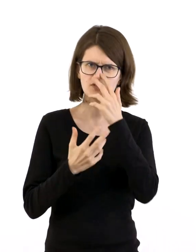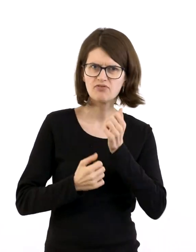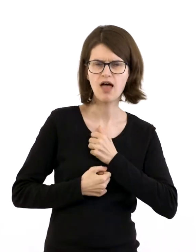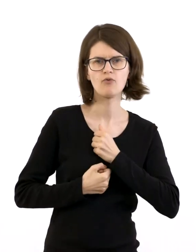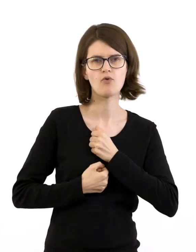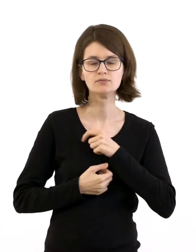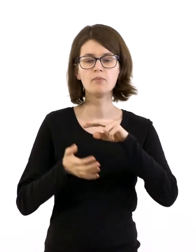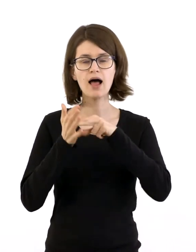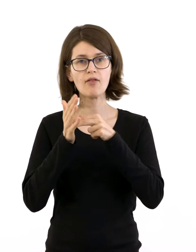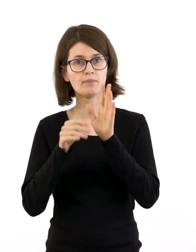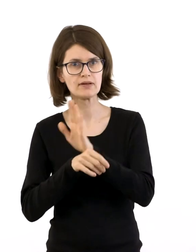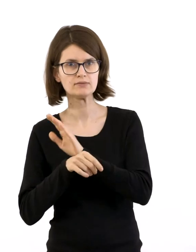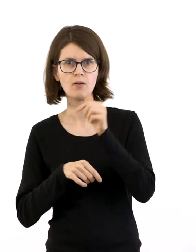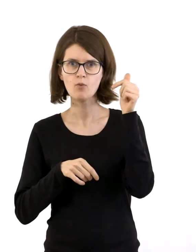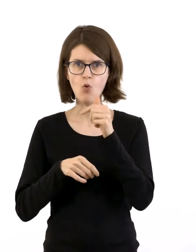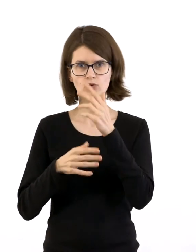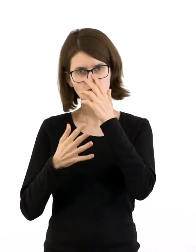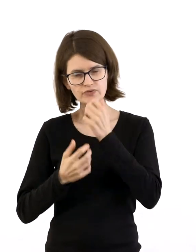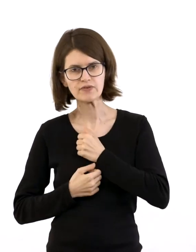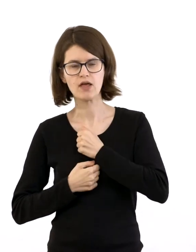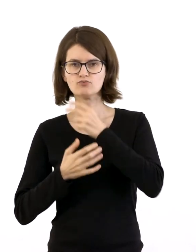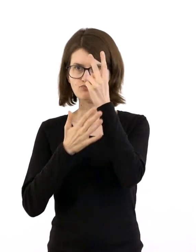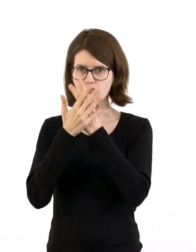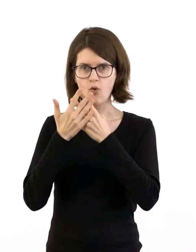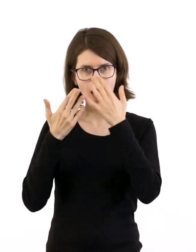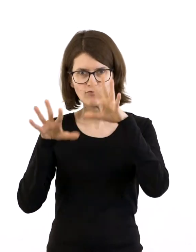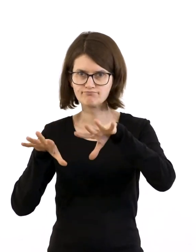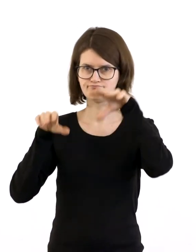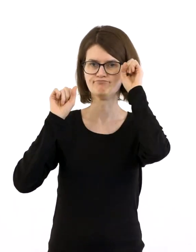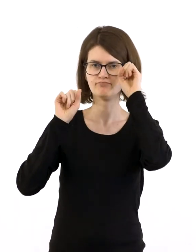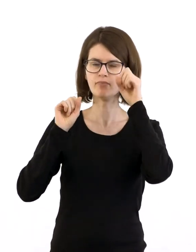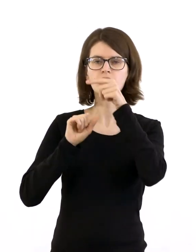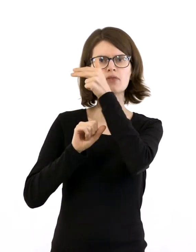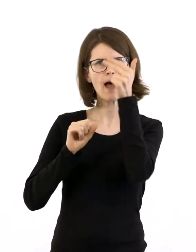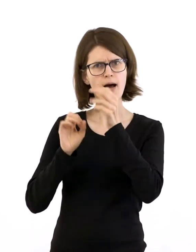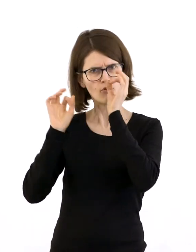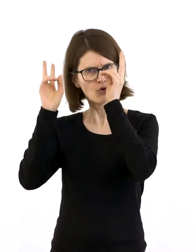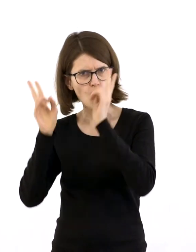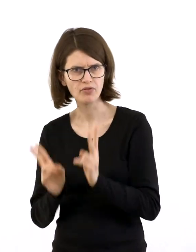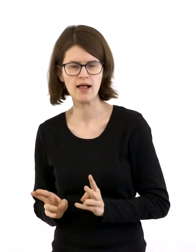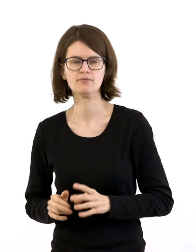Czytelność – biznesplan musi być łatwy w czytaniu, a temat konkretny